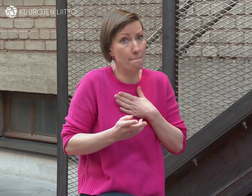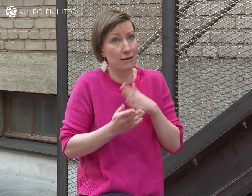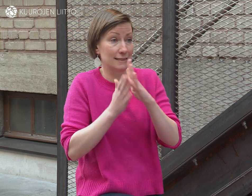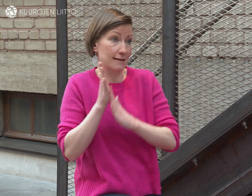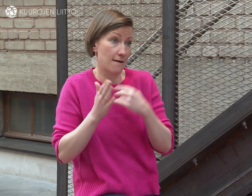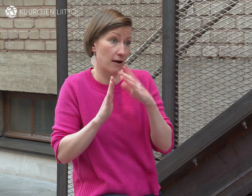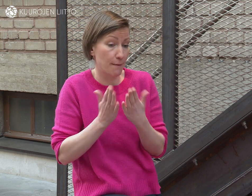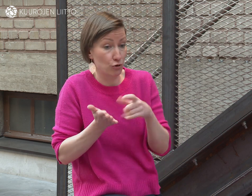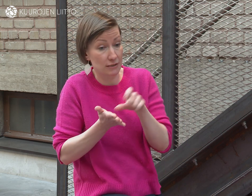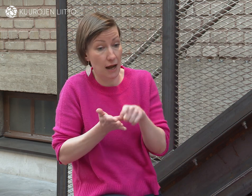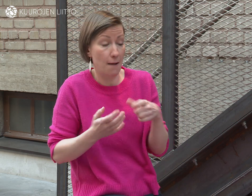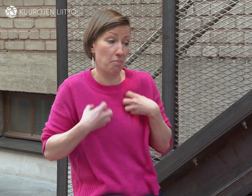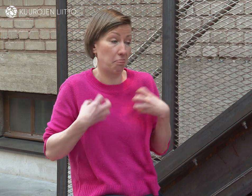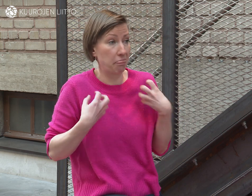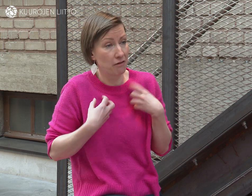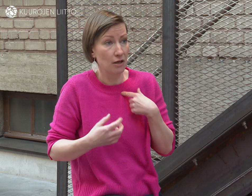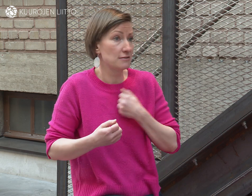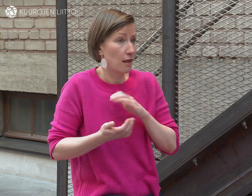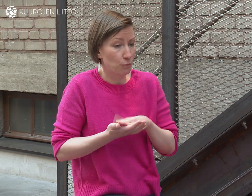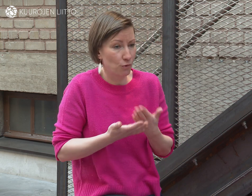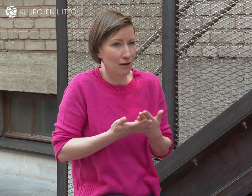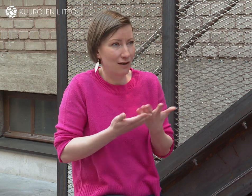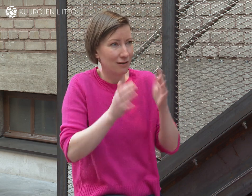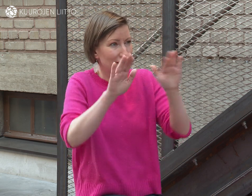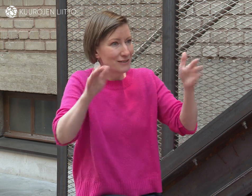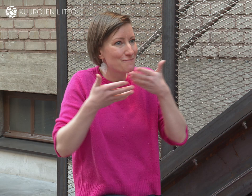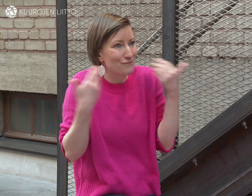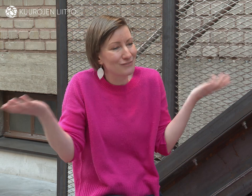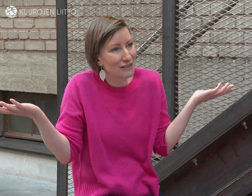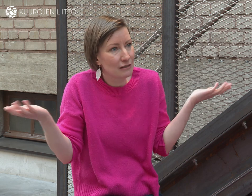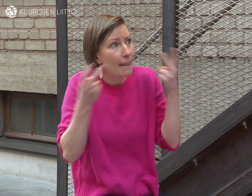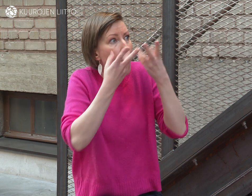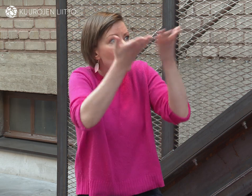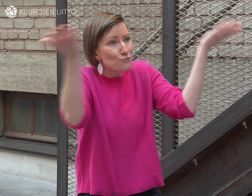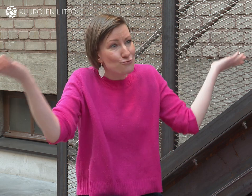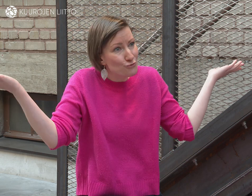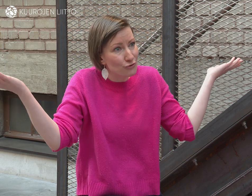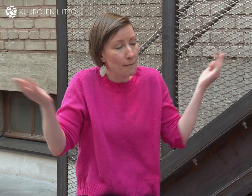tai purkautuneet omilla somesivuillaan tulkkauspalvelun ongelmista. Mutta tieto ei ole välittynyt suurelle yleisölle.